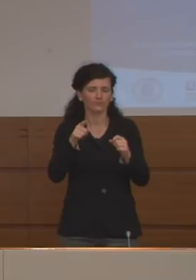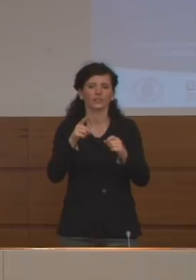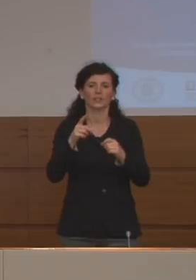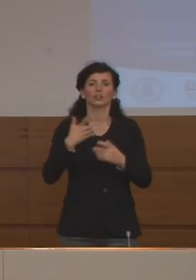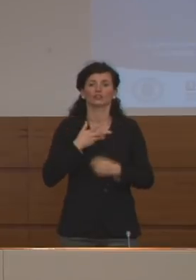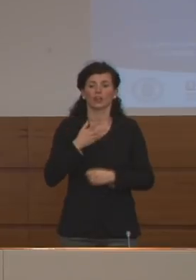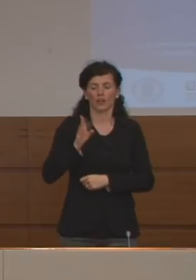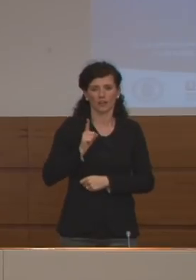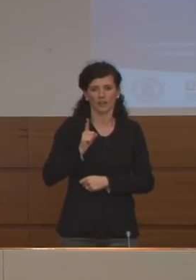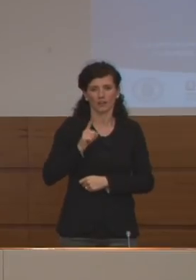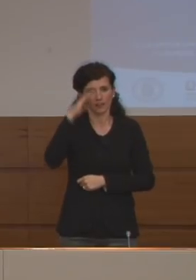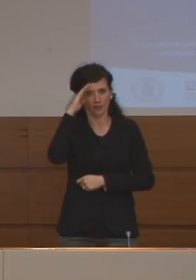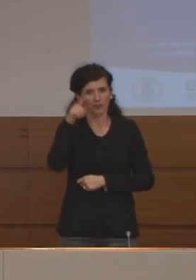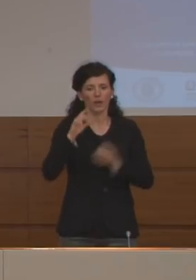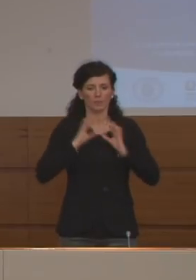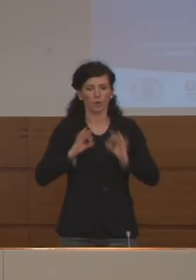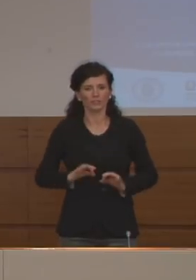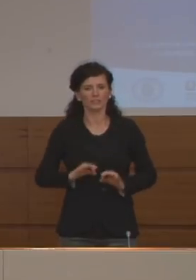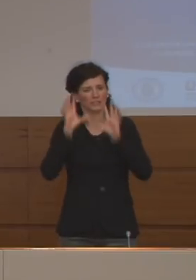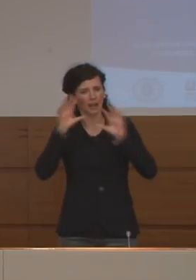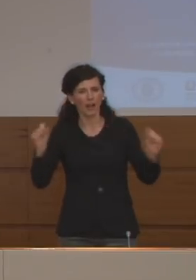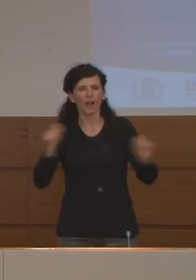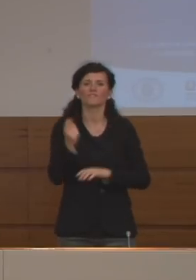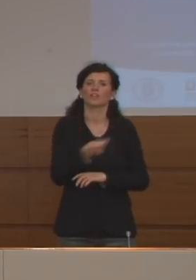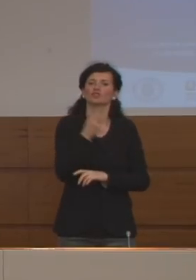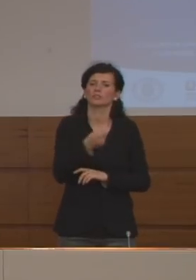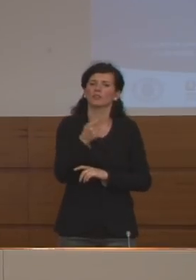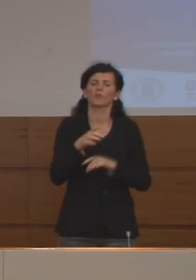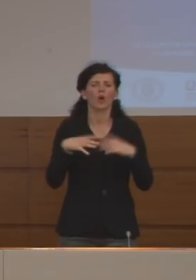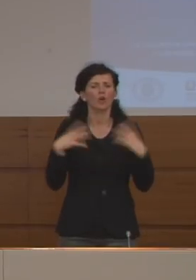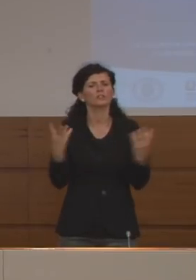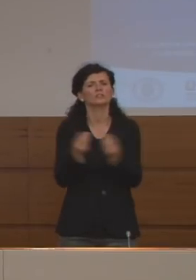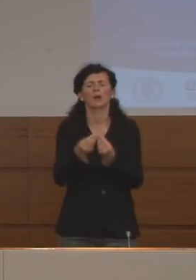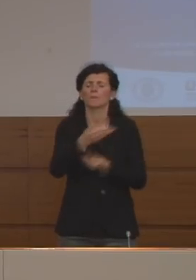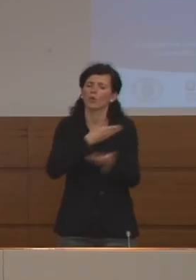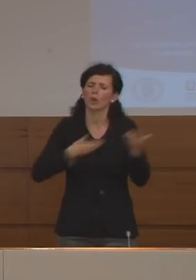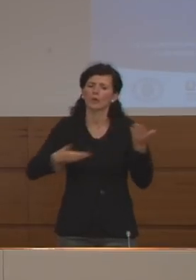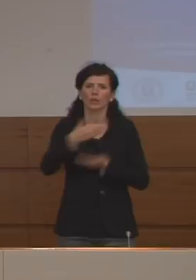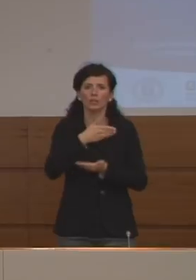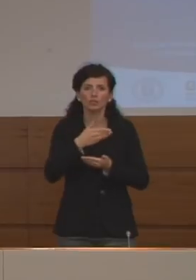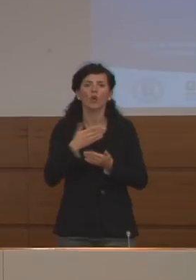Polizia, dei Vigili del Fuoco, delle strutture sanitarie, il personale